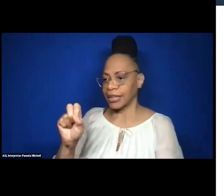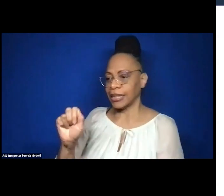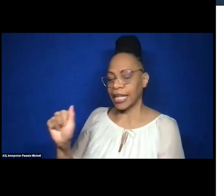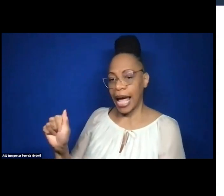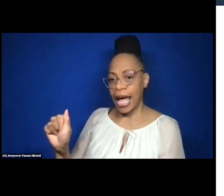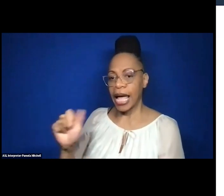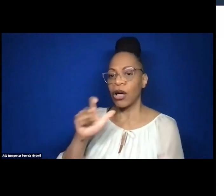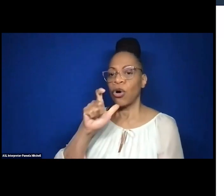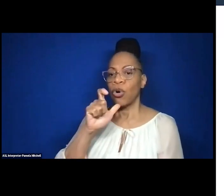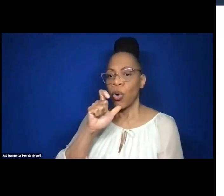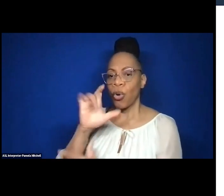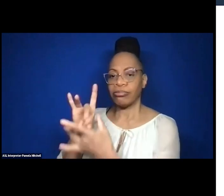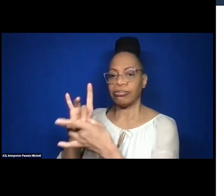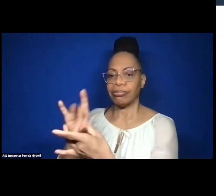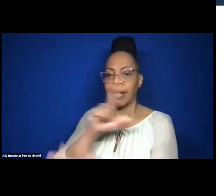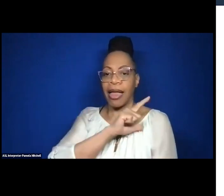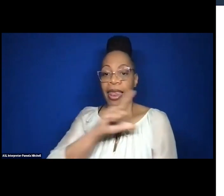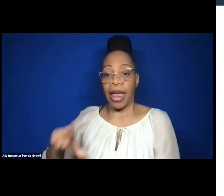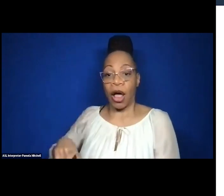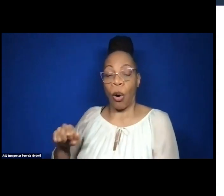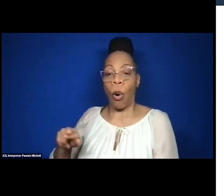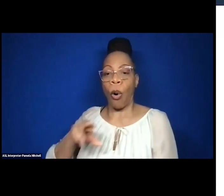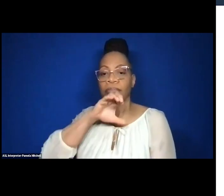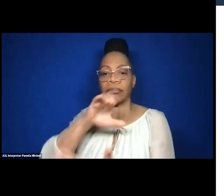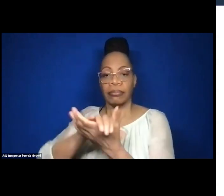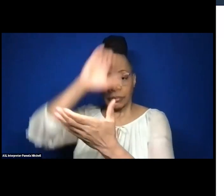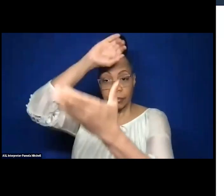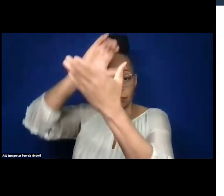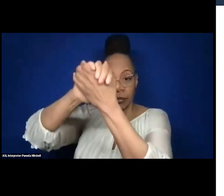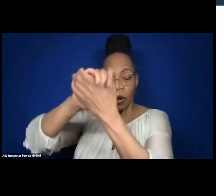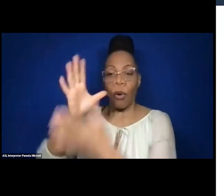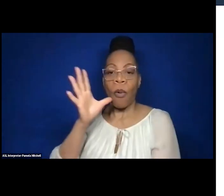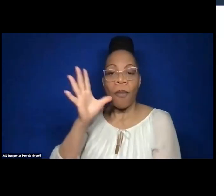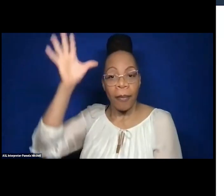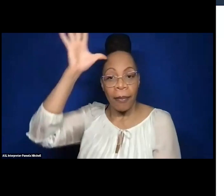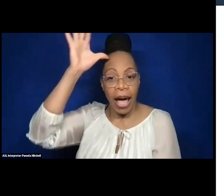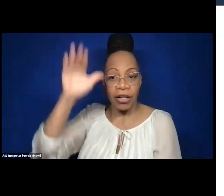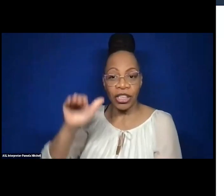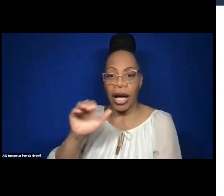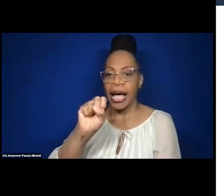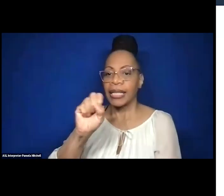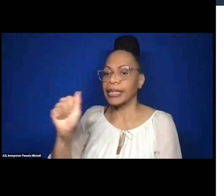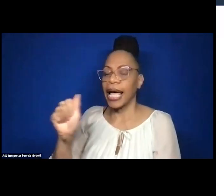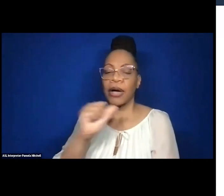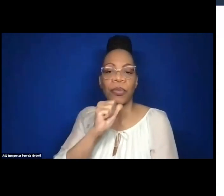con el arrendador o su cónyuge como padre o hijo. La SSA ya no considerará que alguien